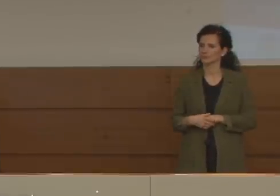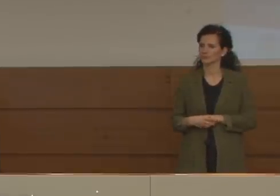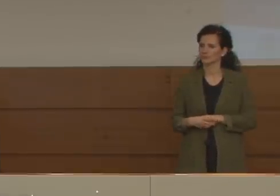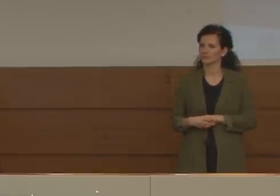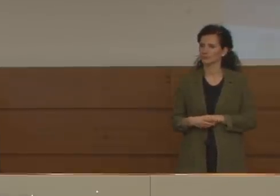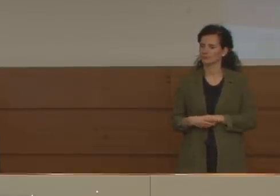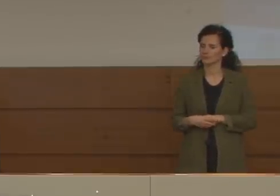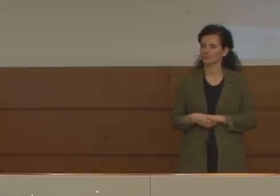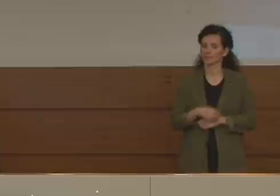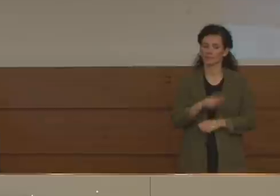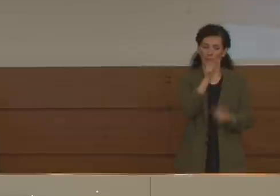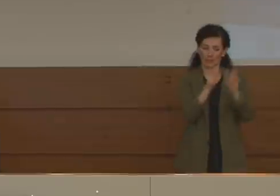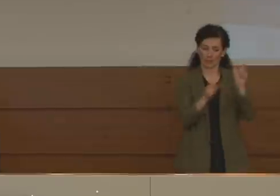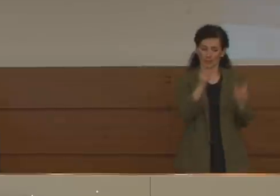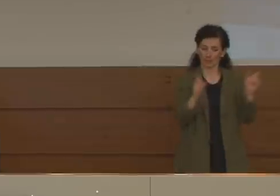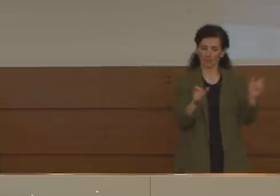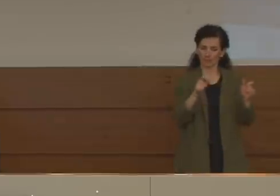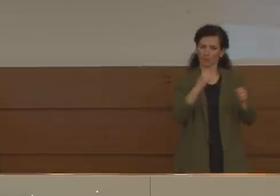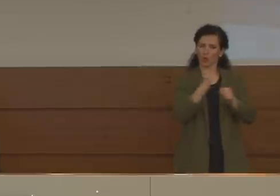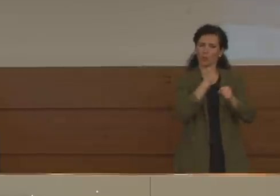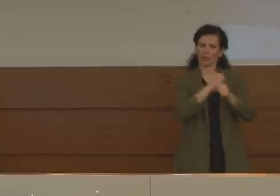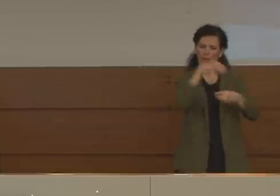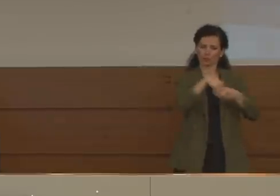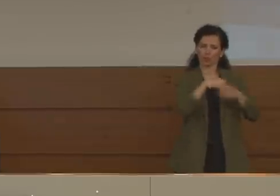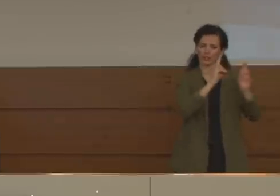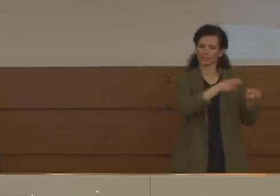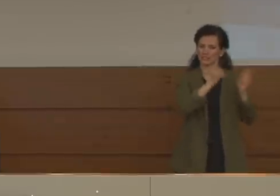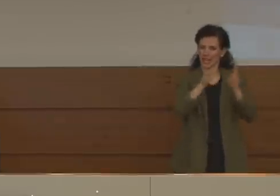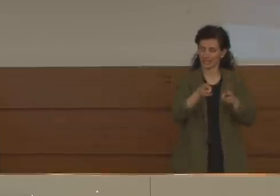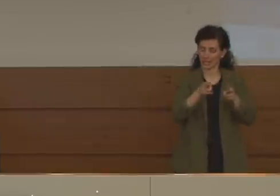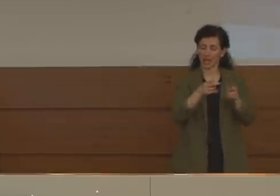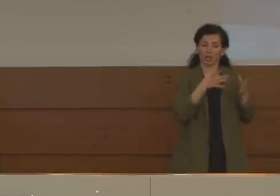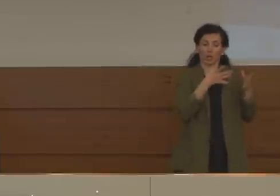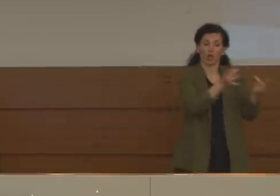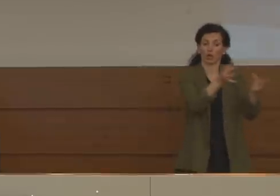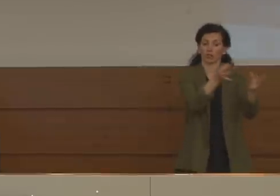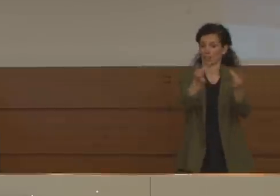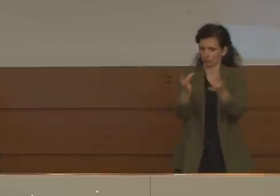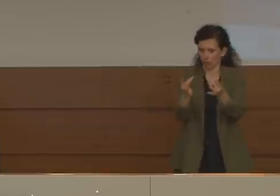sanitari contagiati e anche, purtroppo, deceduti è enormemente più alto rispetto